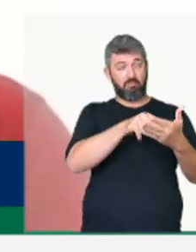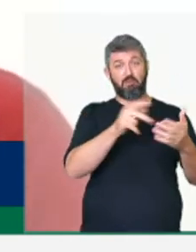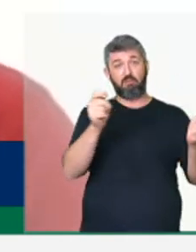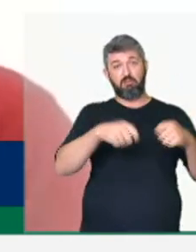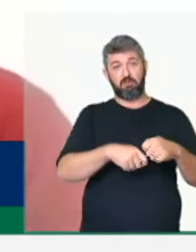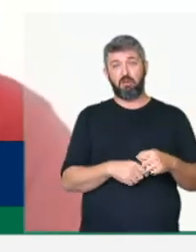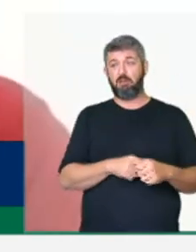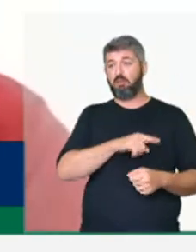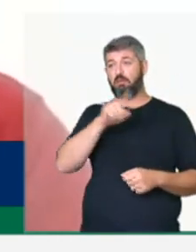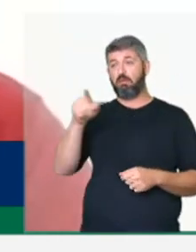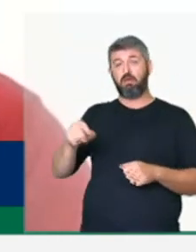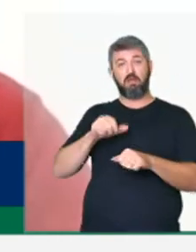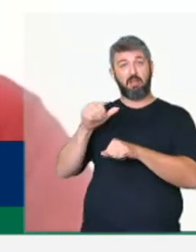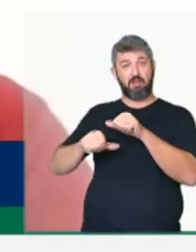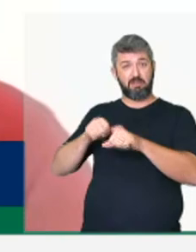PLENÁRIO PARA REALIZAR A